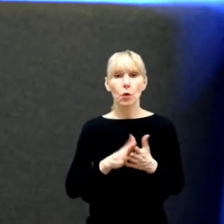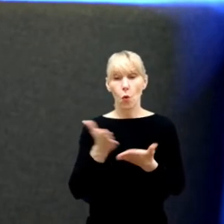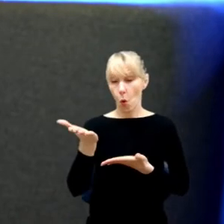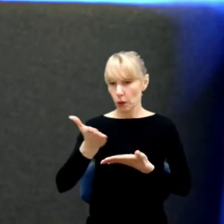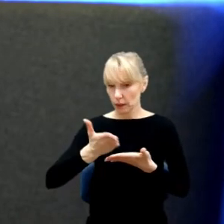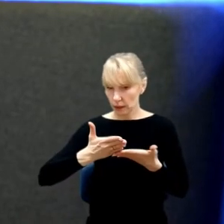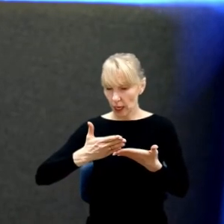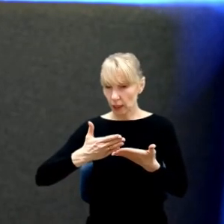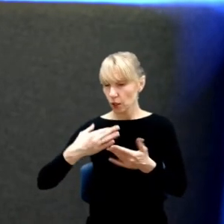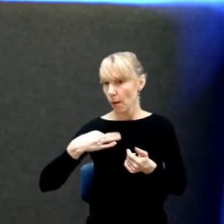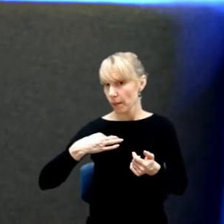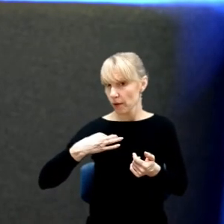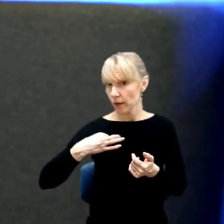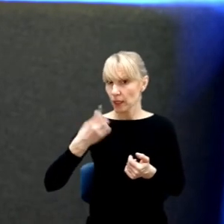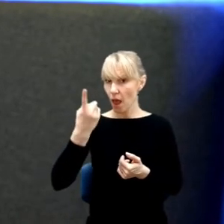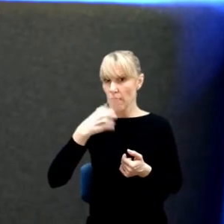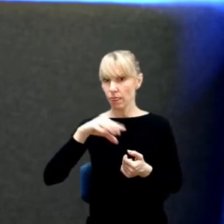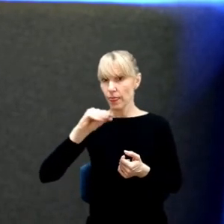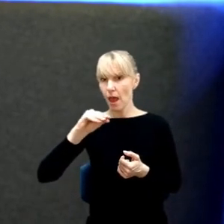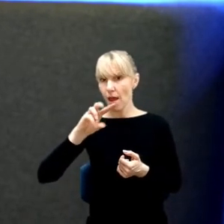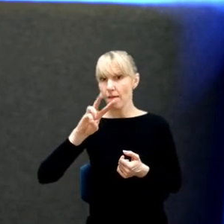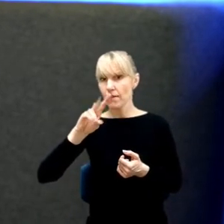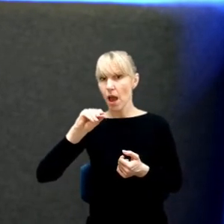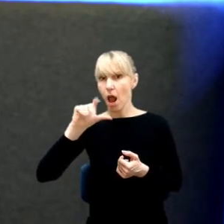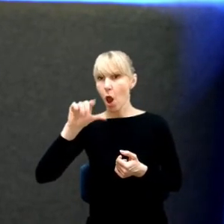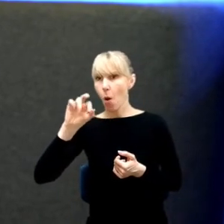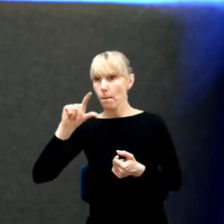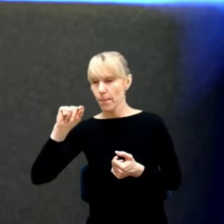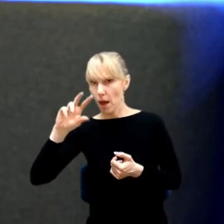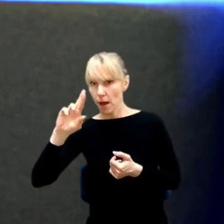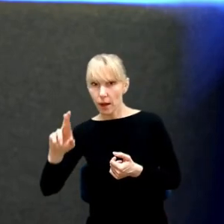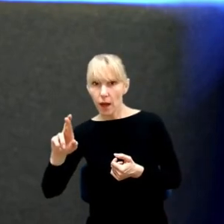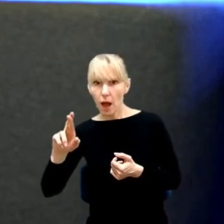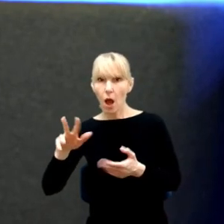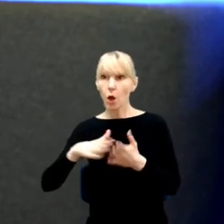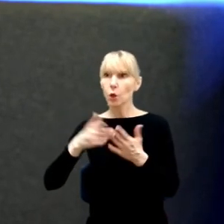jednak oddaje na bieżąco do użytku dużo mniej mieszkań,